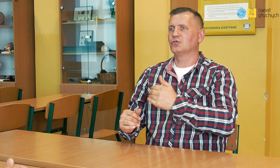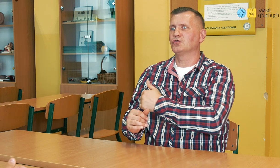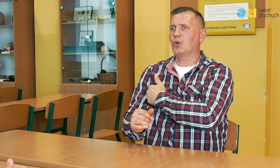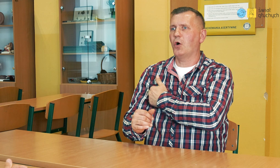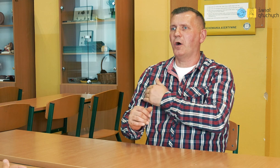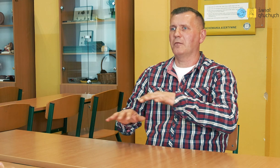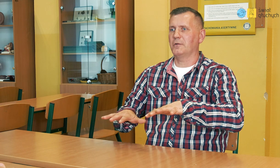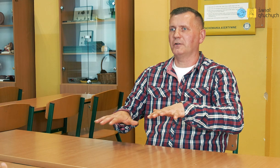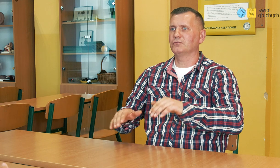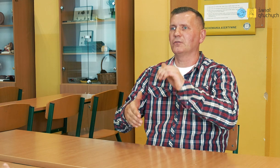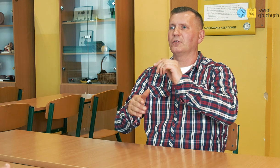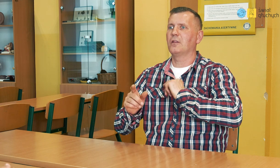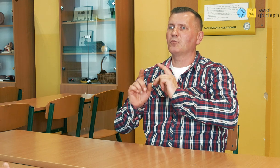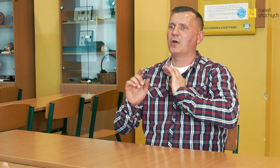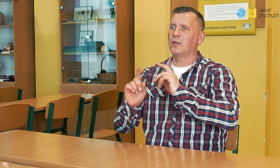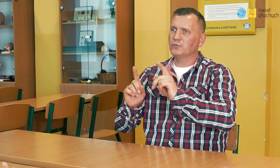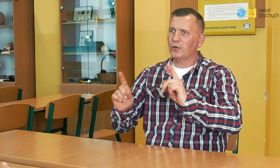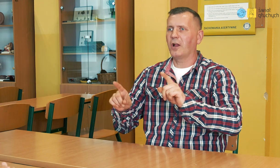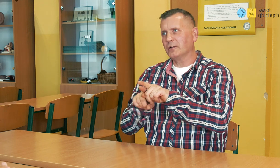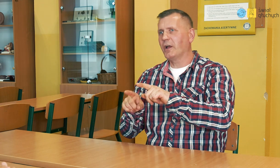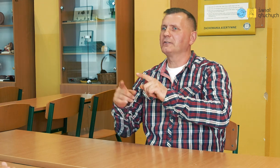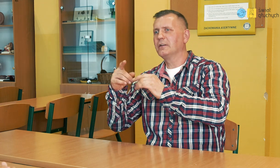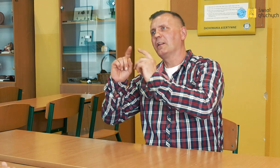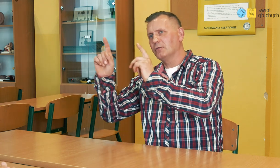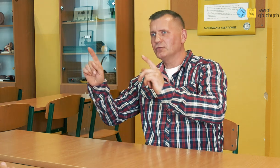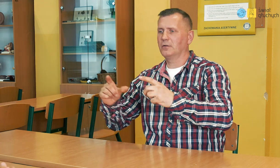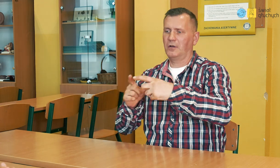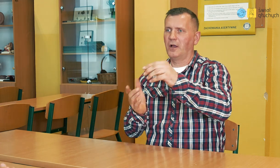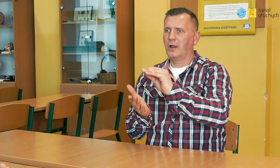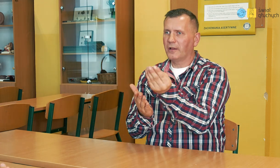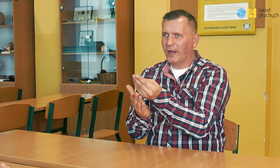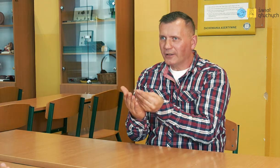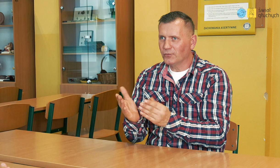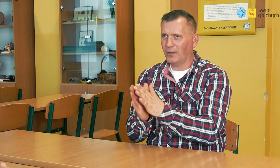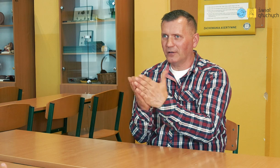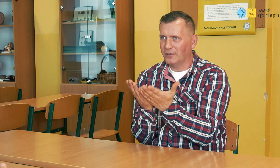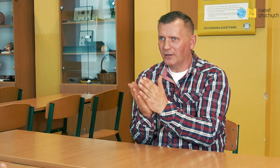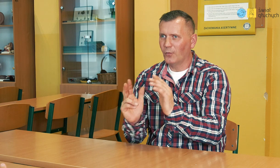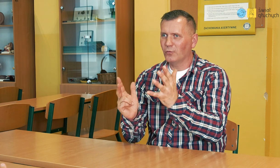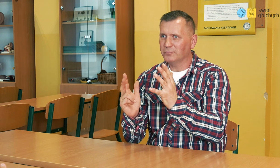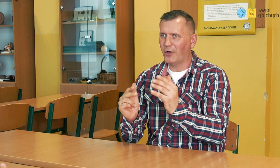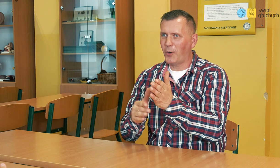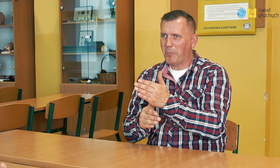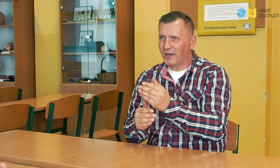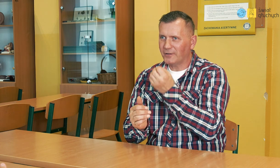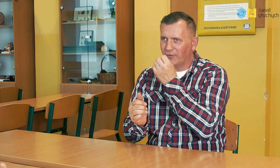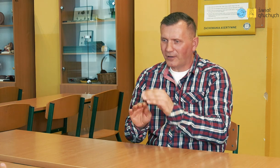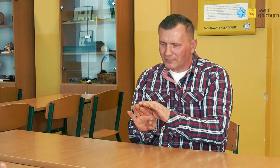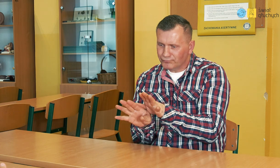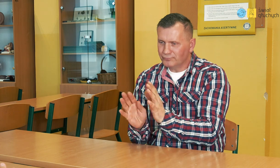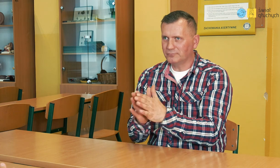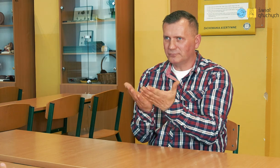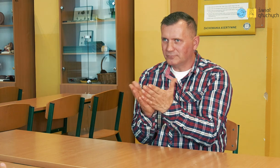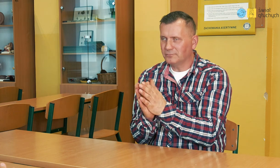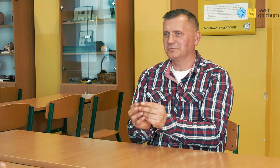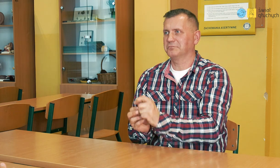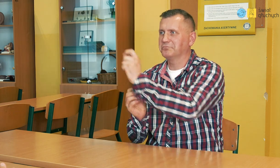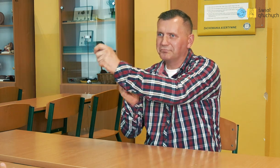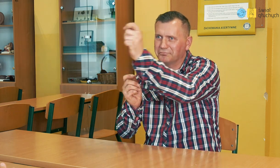rysowaliśmy dla wychowawczyni oraz innych nauczycielek laurki i je wręczaliśmy.